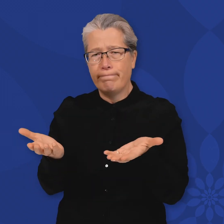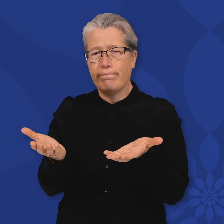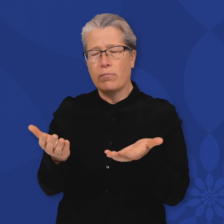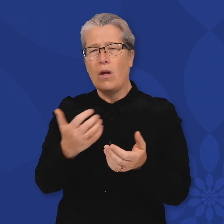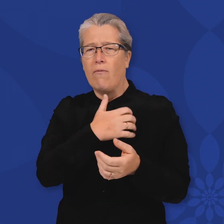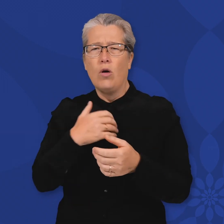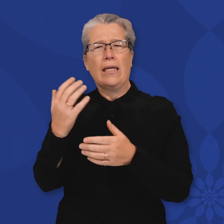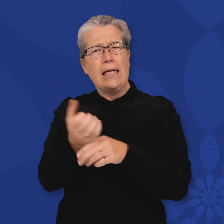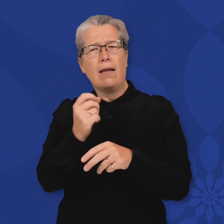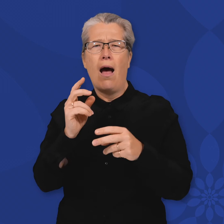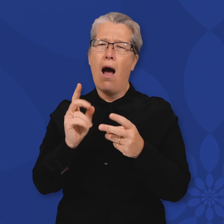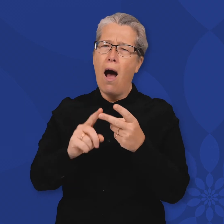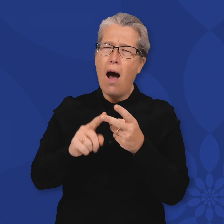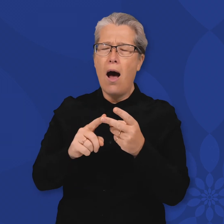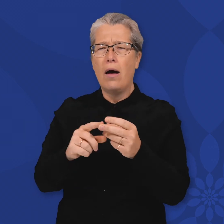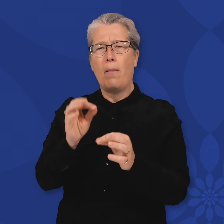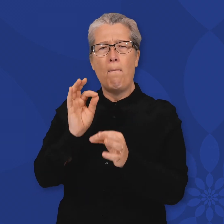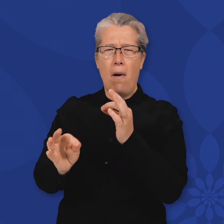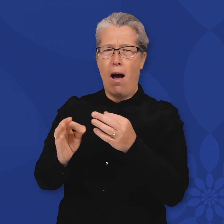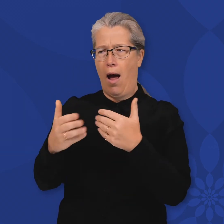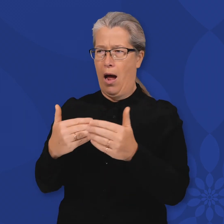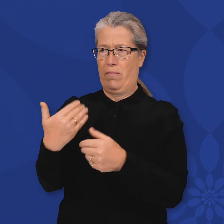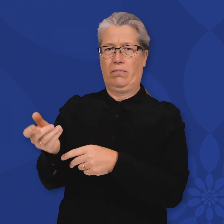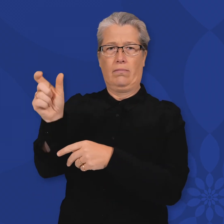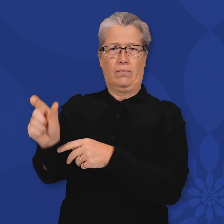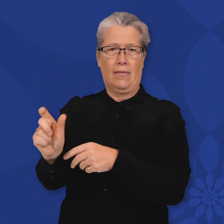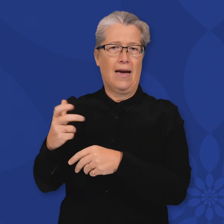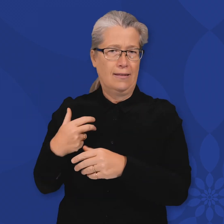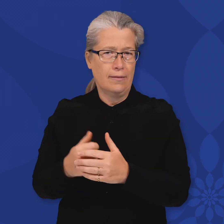något annat arbete som lämpar sig för arbetstagaren.